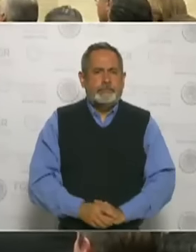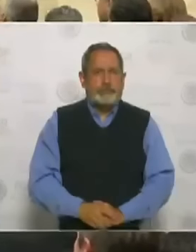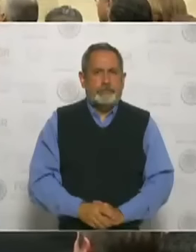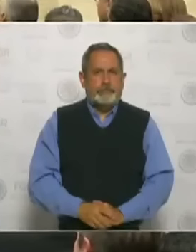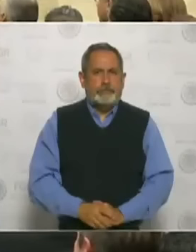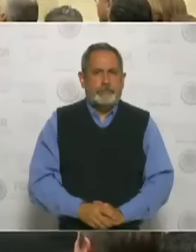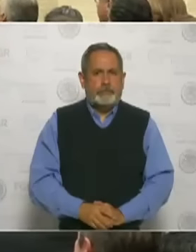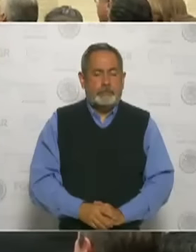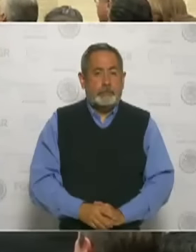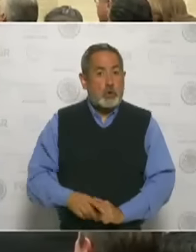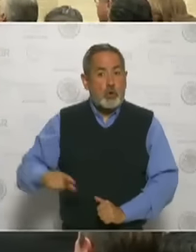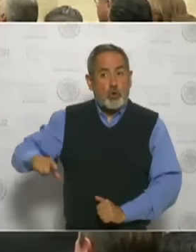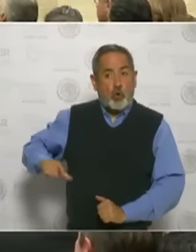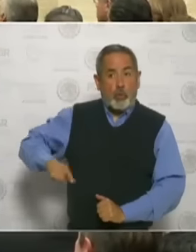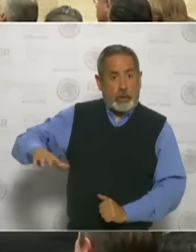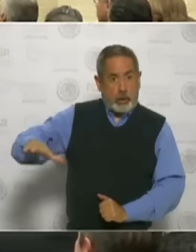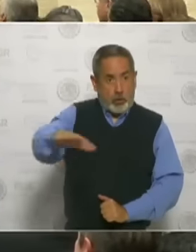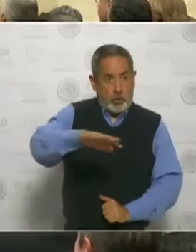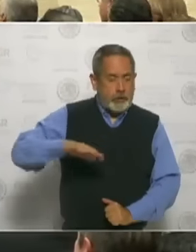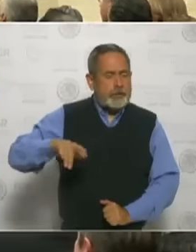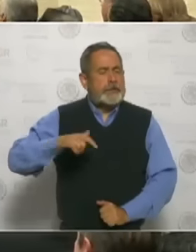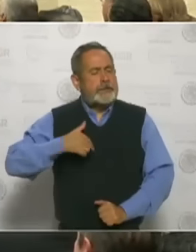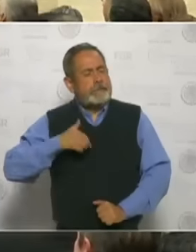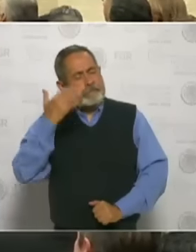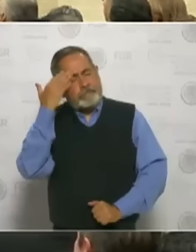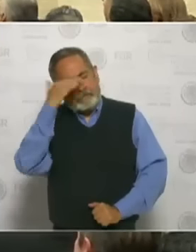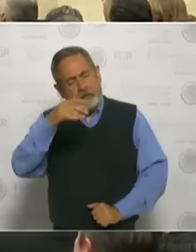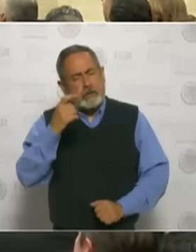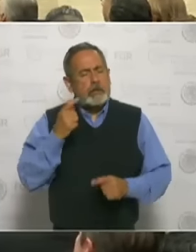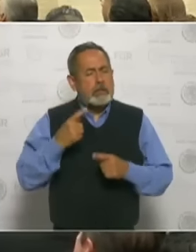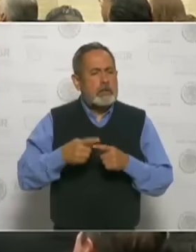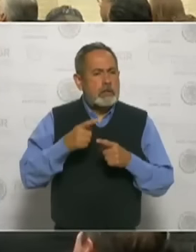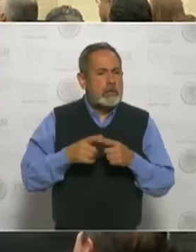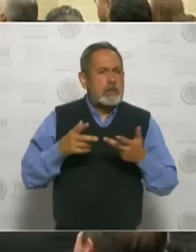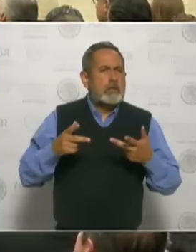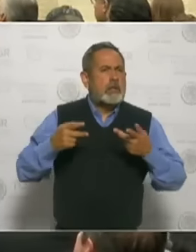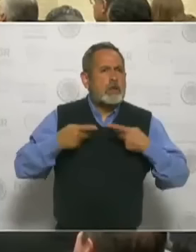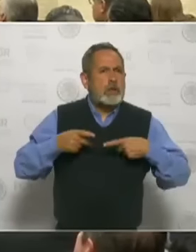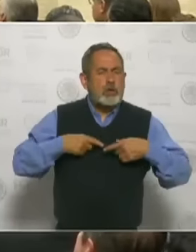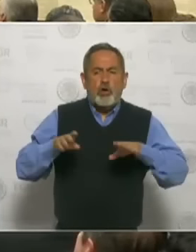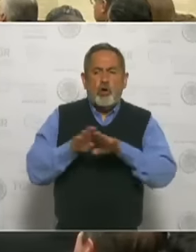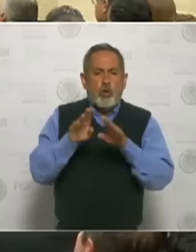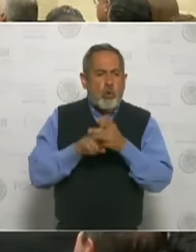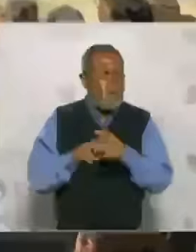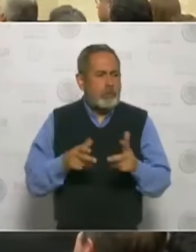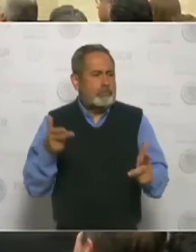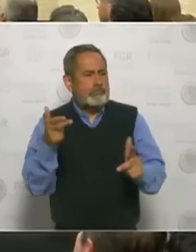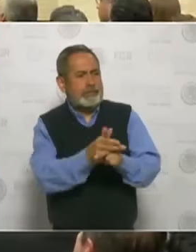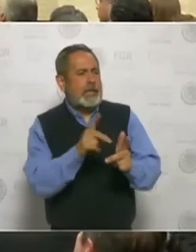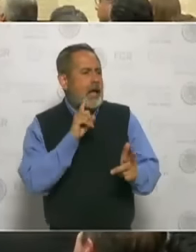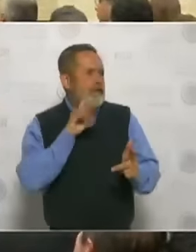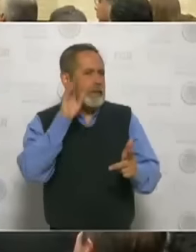El Estado reconoce que figuras delictivas como el feminicidio, la desaparición de